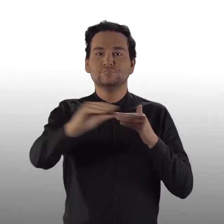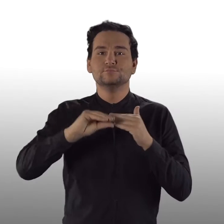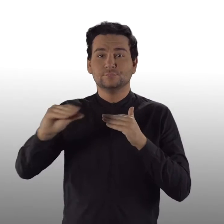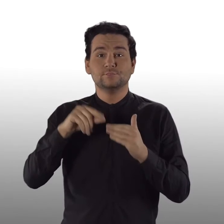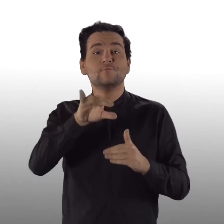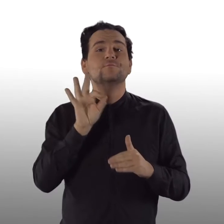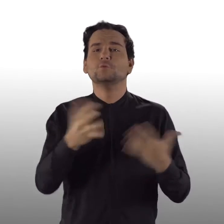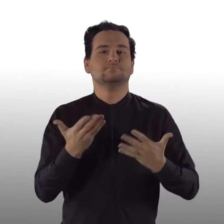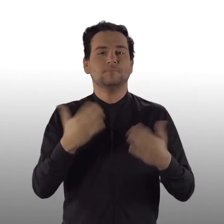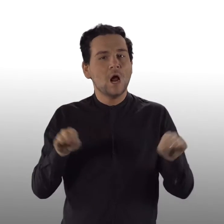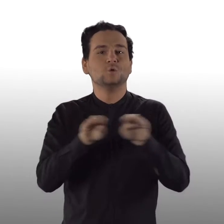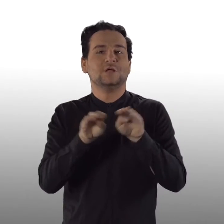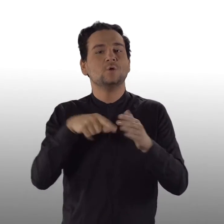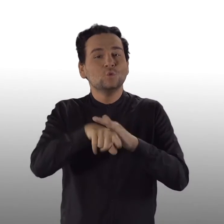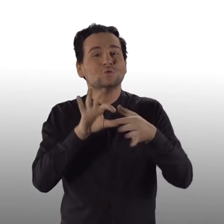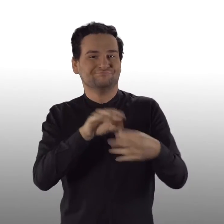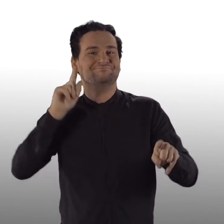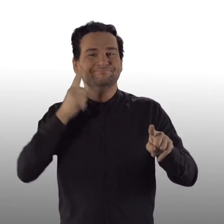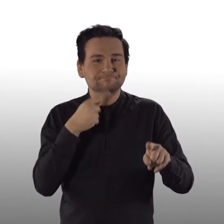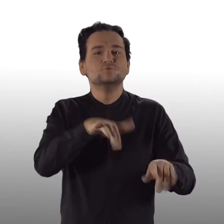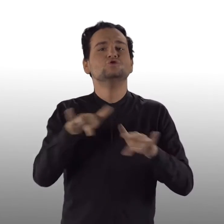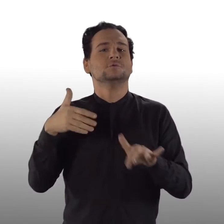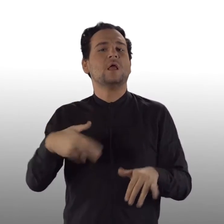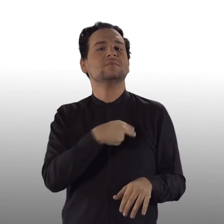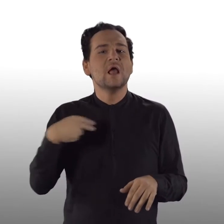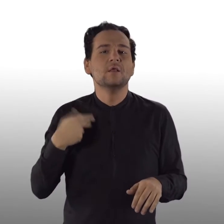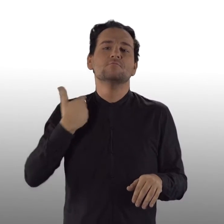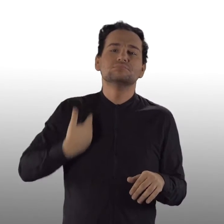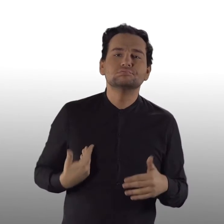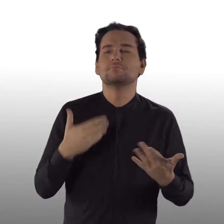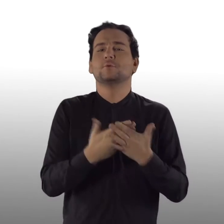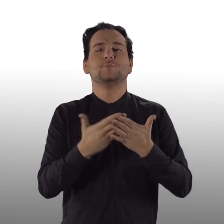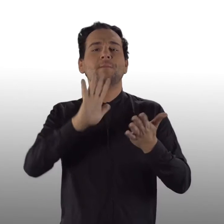der durch die Gehörlosigkeit bedingten Mehraufwendungen,